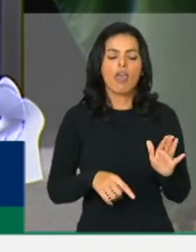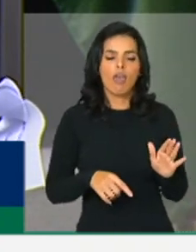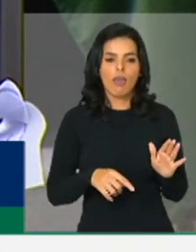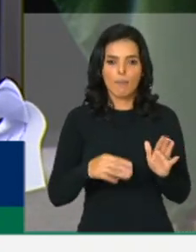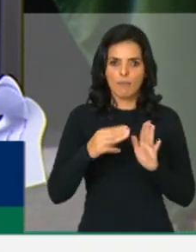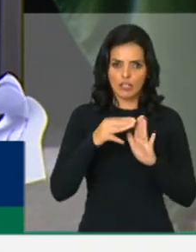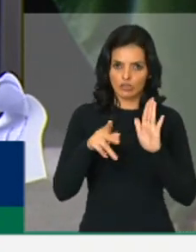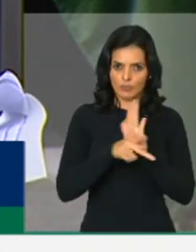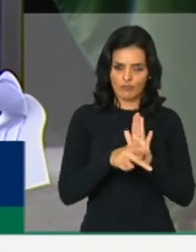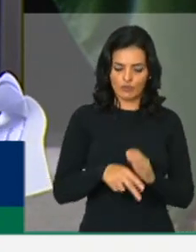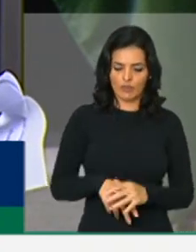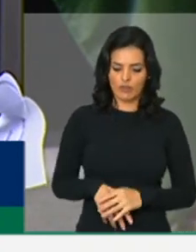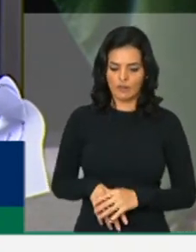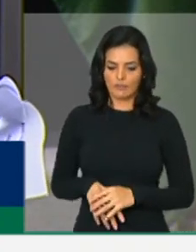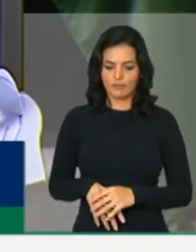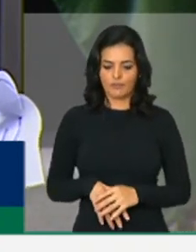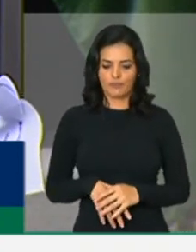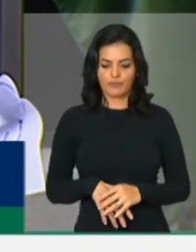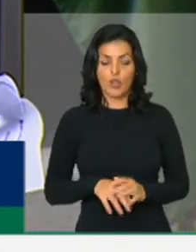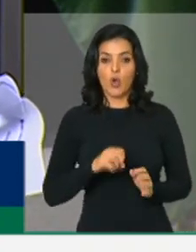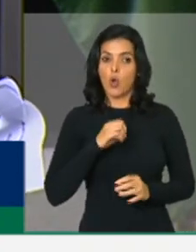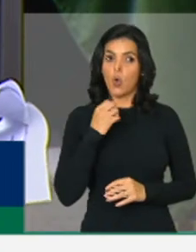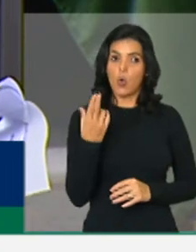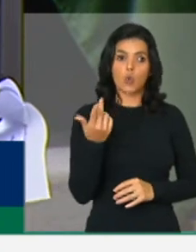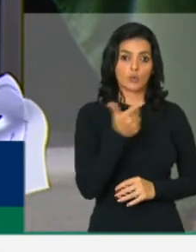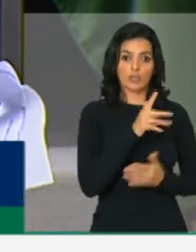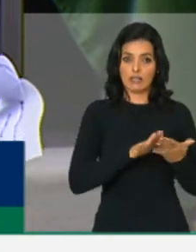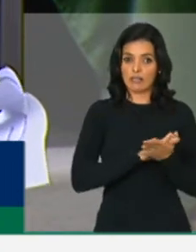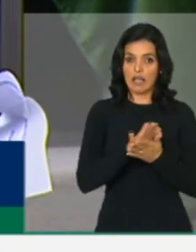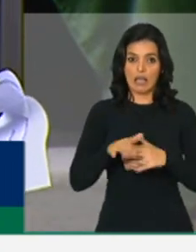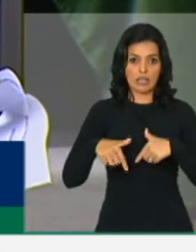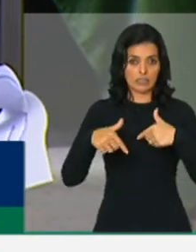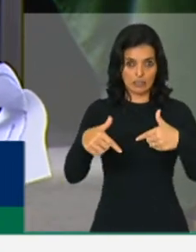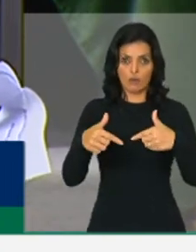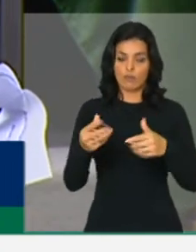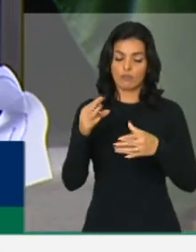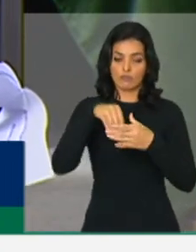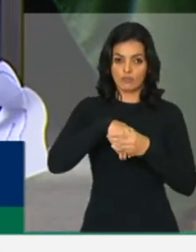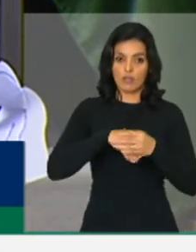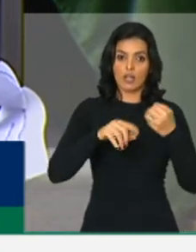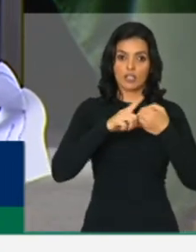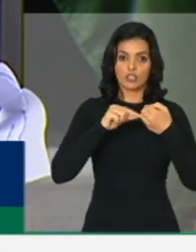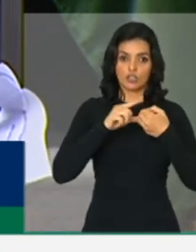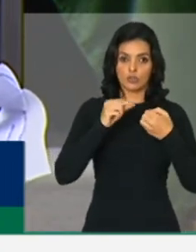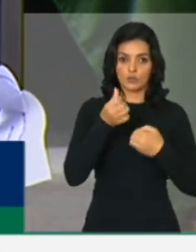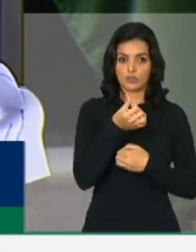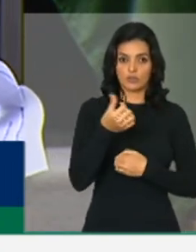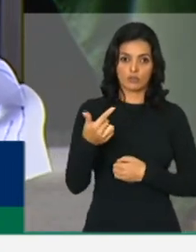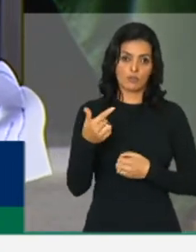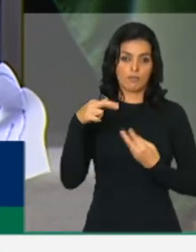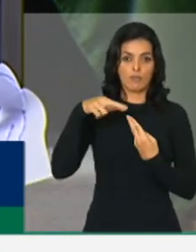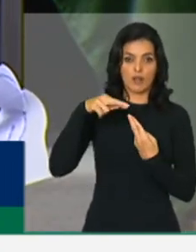MATERIAL DA CARTA MAGNA, NÃO HÁ PORTANTO QUALQUER ÓBICE CONSTITUCIONAL A SUA ADMISSÃO. OBSERVAMOS AINDA A JURISDICIONALIDADE DA MATÉRIA